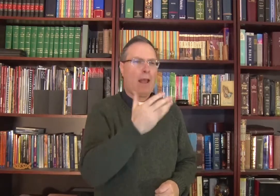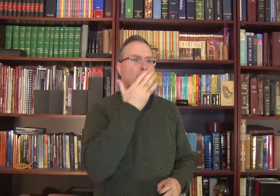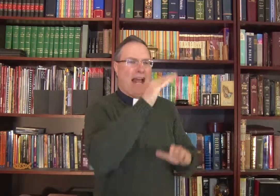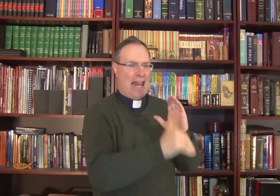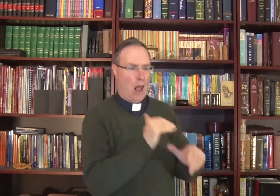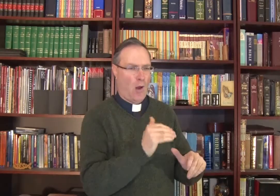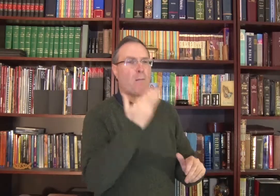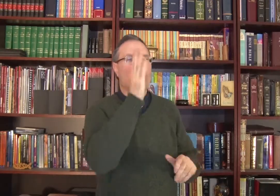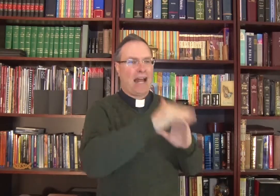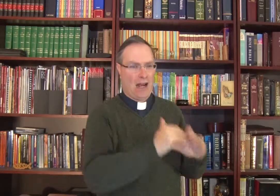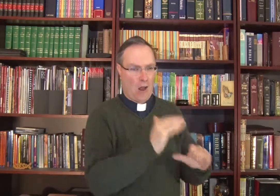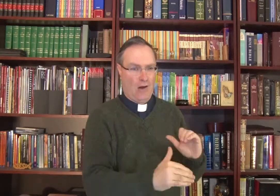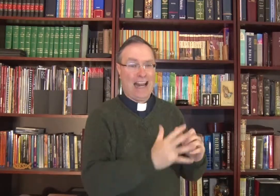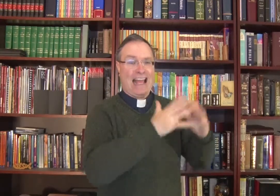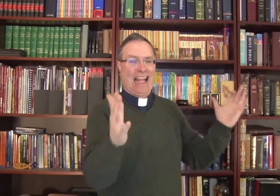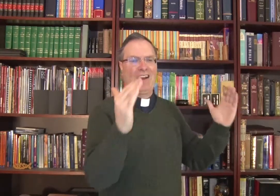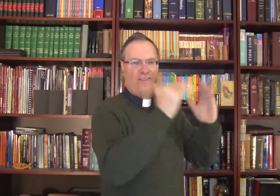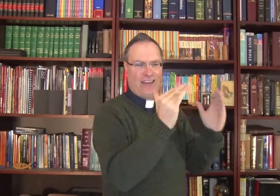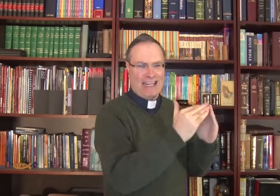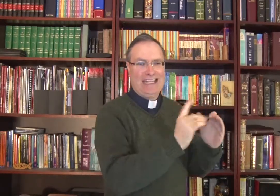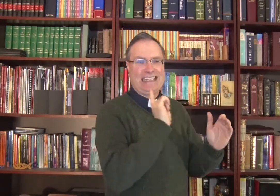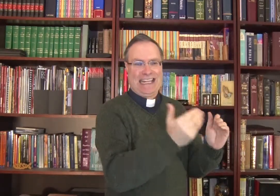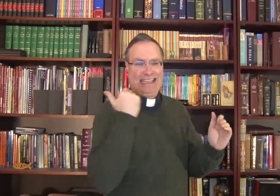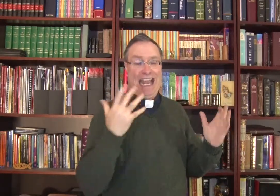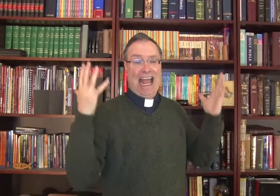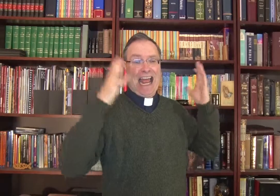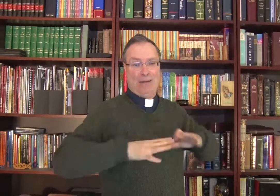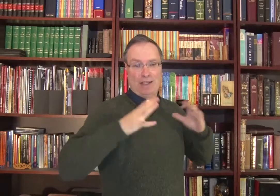«Malheur! Malheur! La grande ville qui était habillée